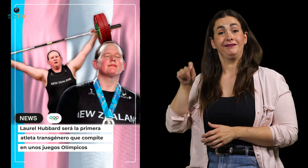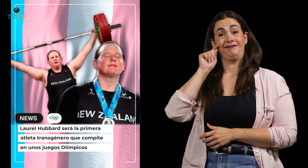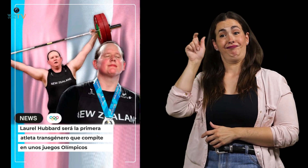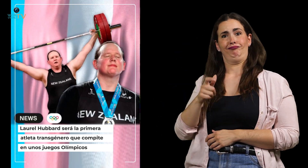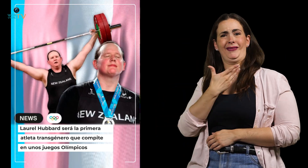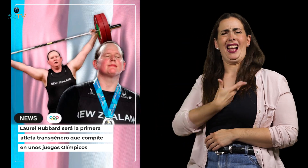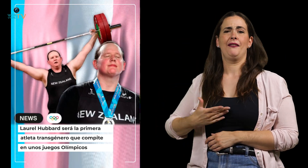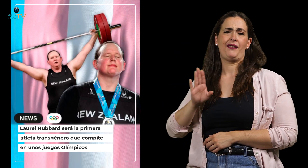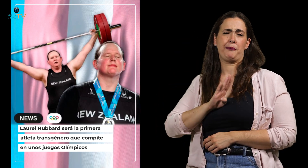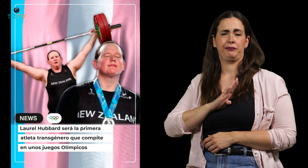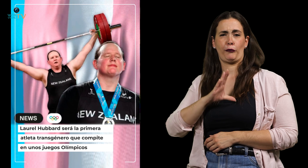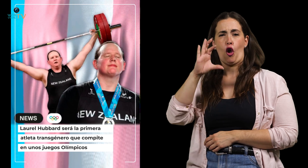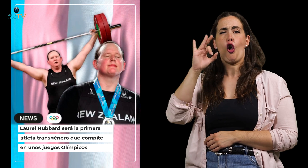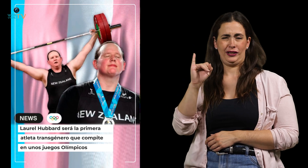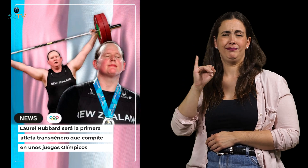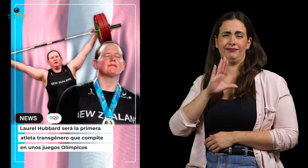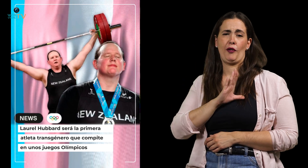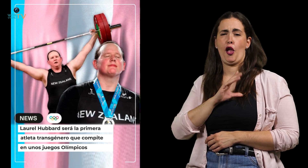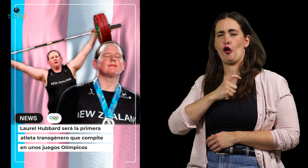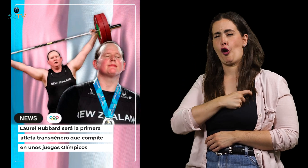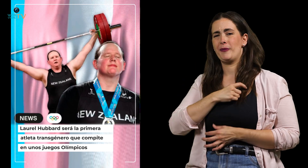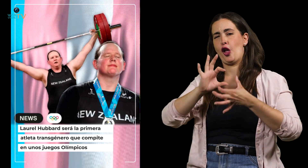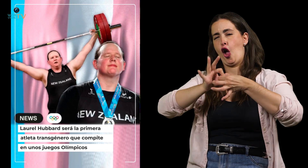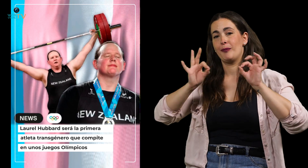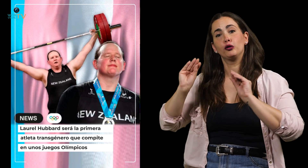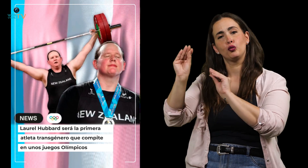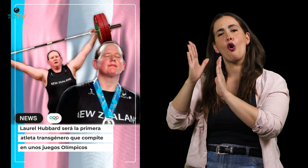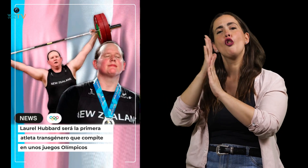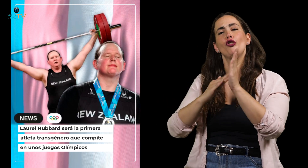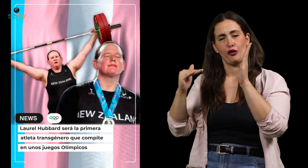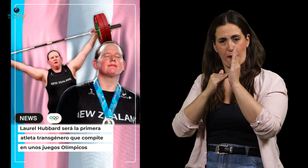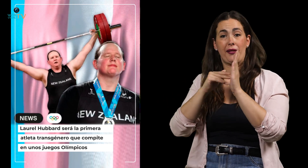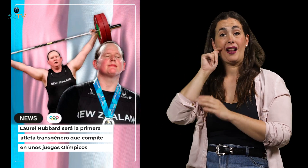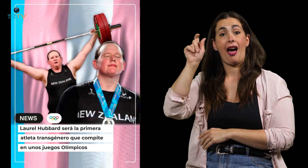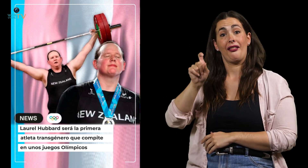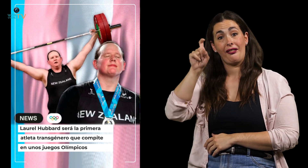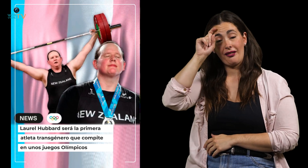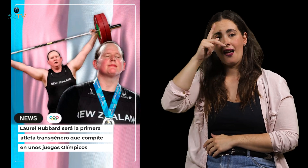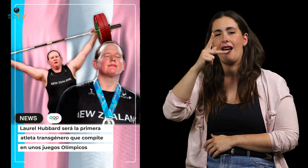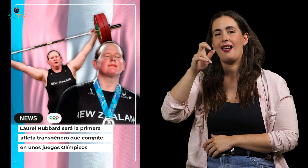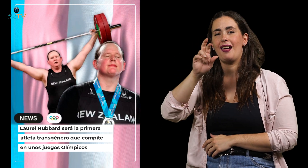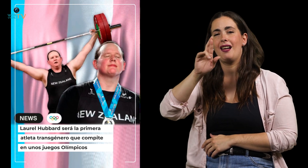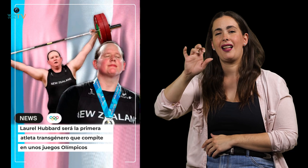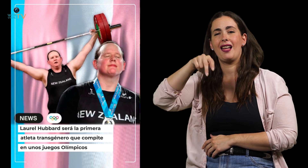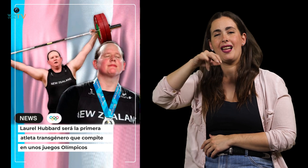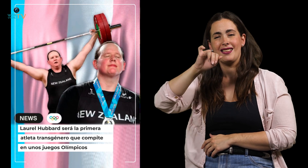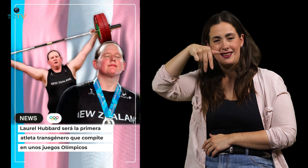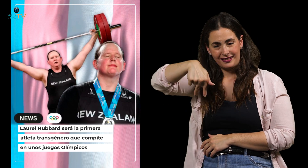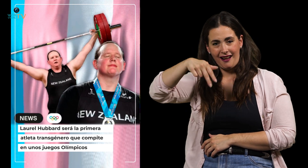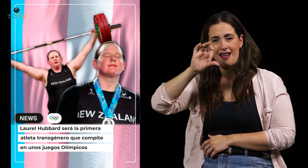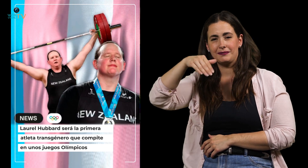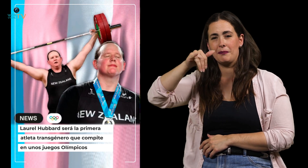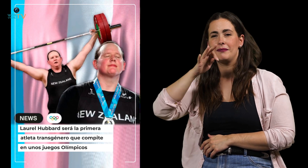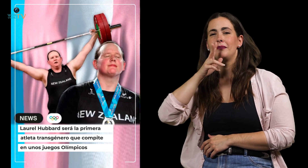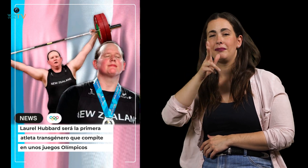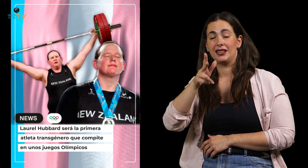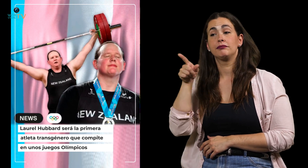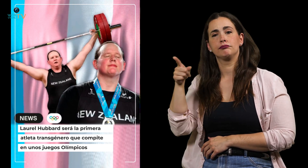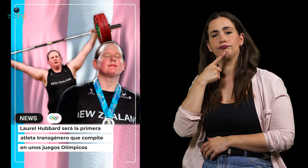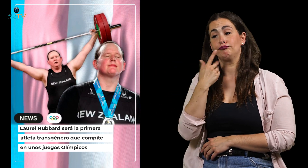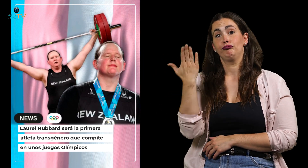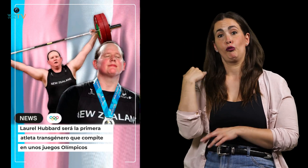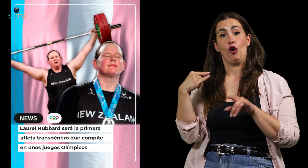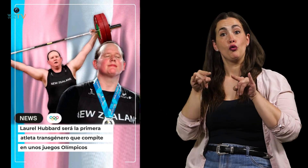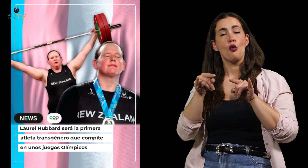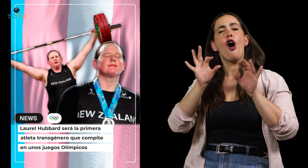La jefa del Comité Olímpico de Nueva Zelanda, Kereyn Smith, confirmó el lunes